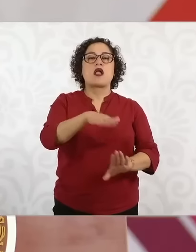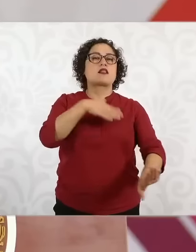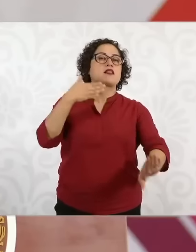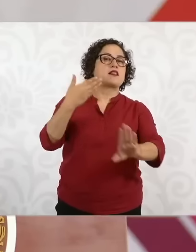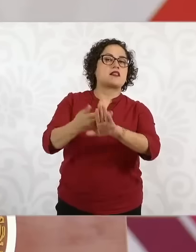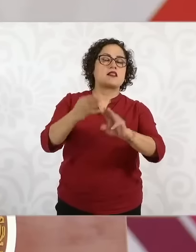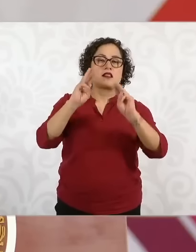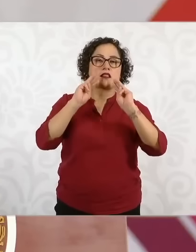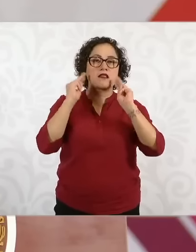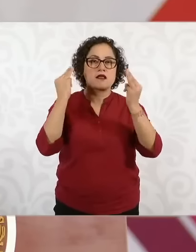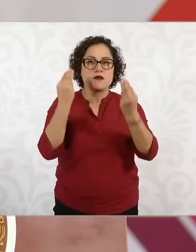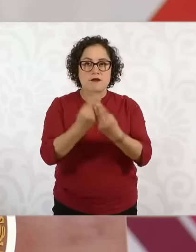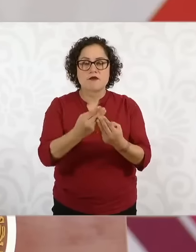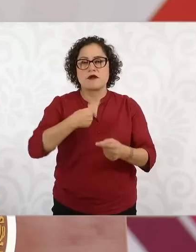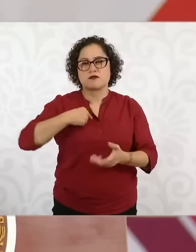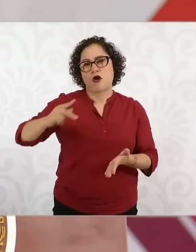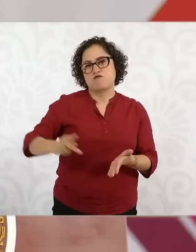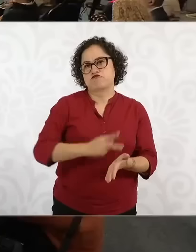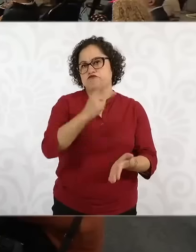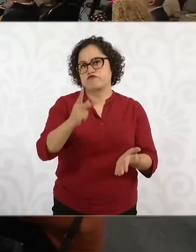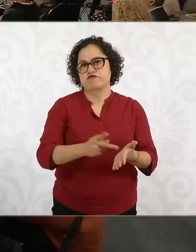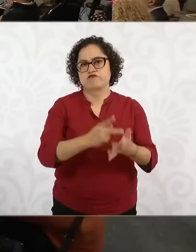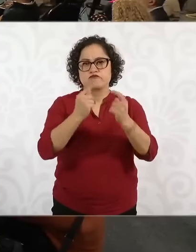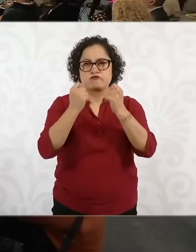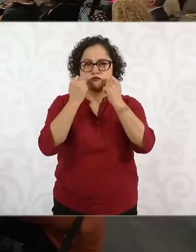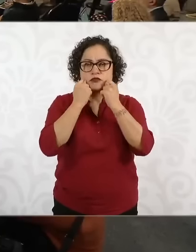lo que lo tengan que decir. Por cierto, hablando de la guerra contra el narco,